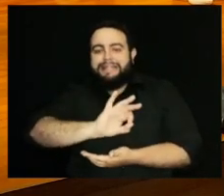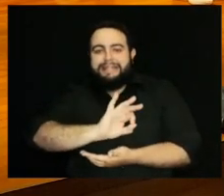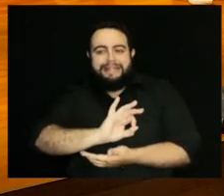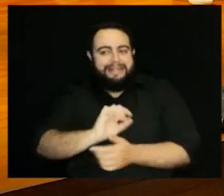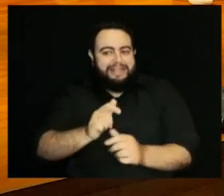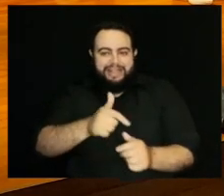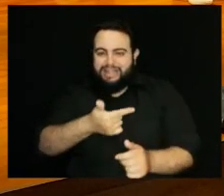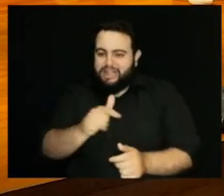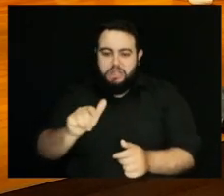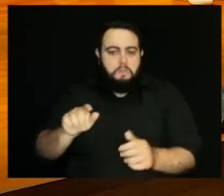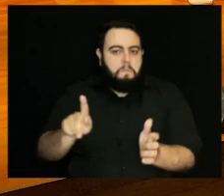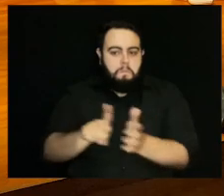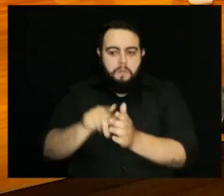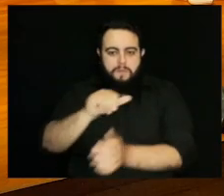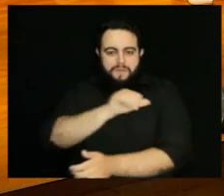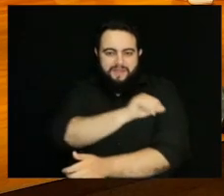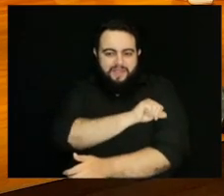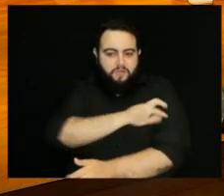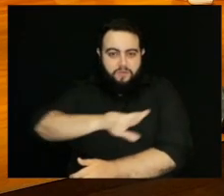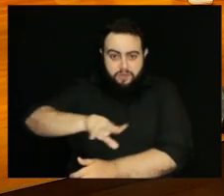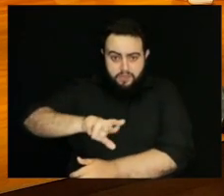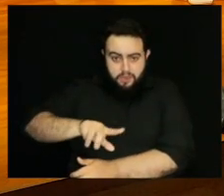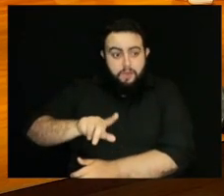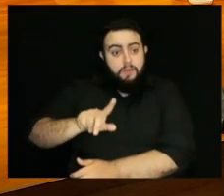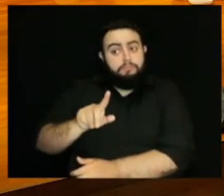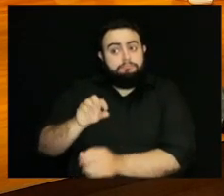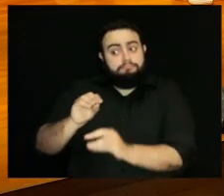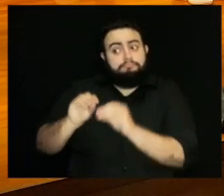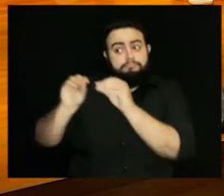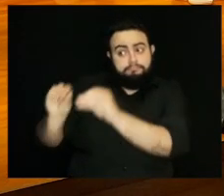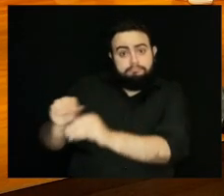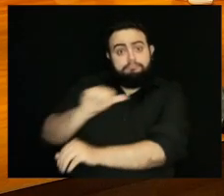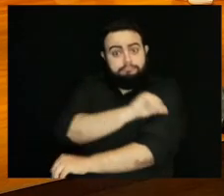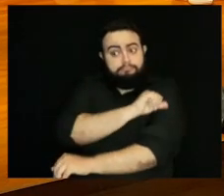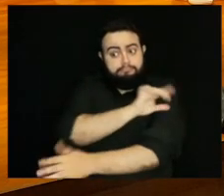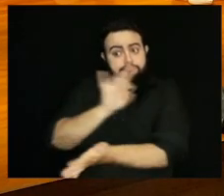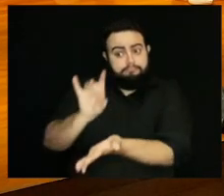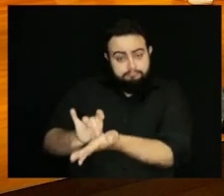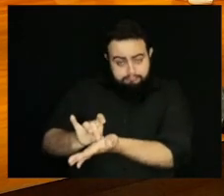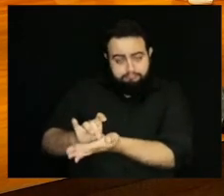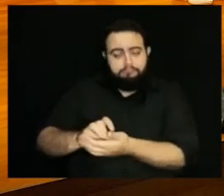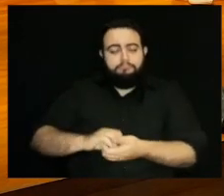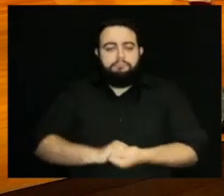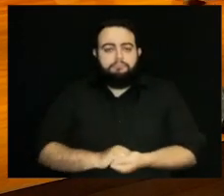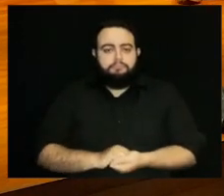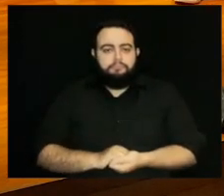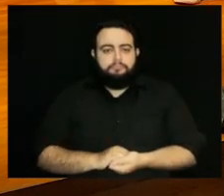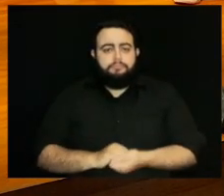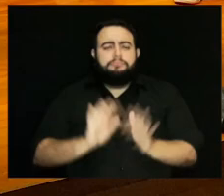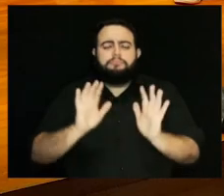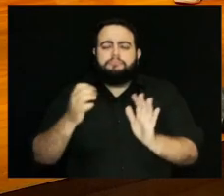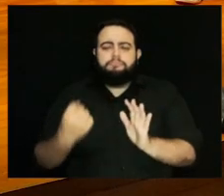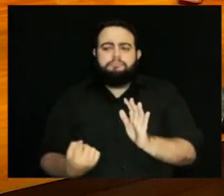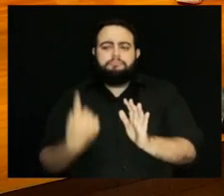exceção que consegue furar esse bloqueio, que em 1939, tem uma música gravada. Depois